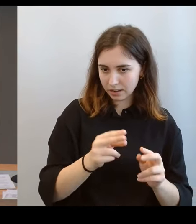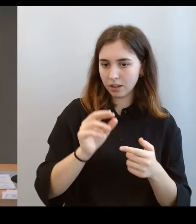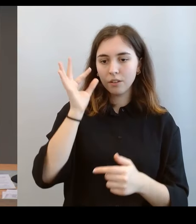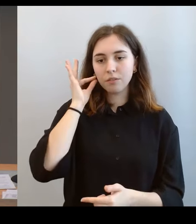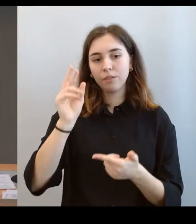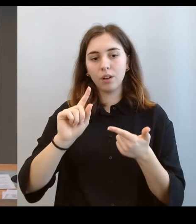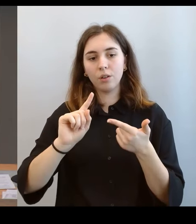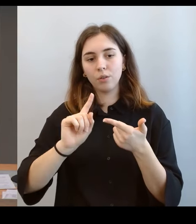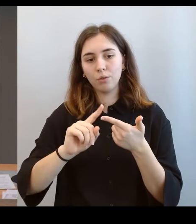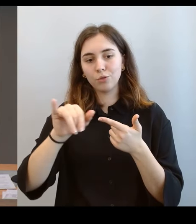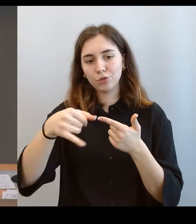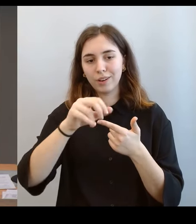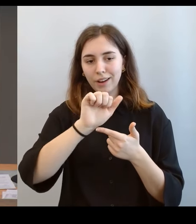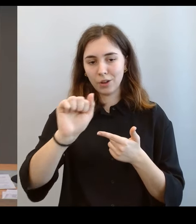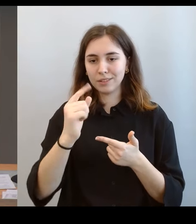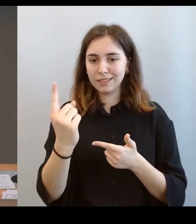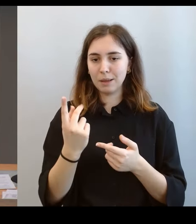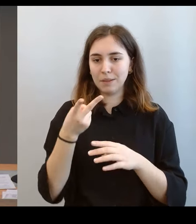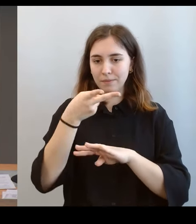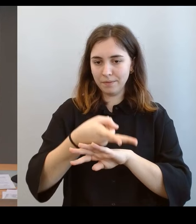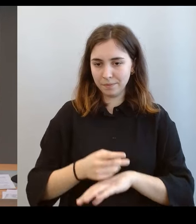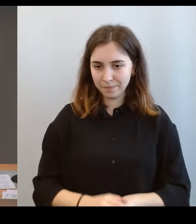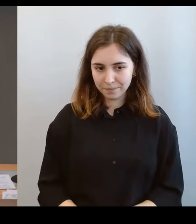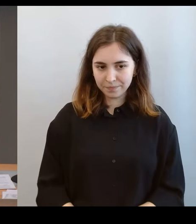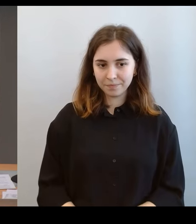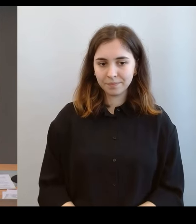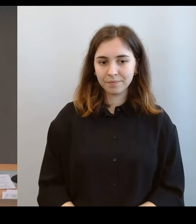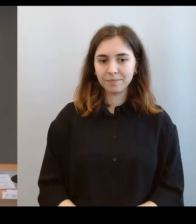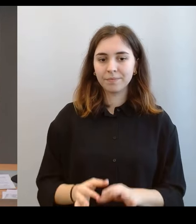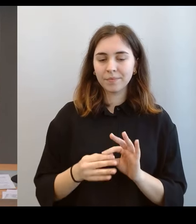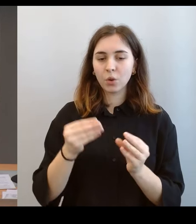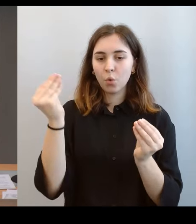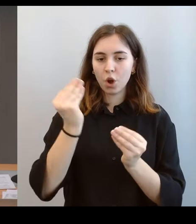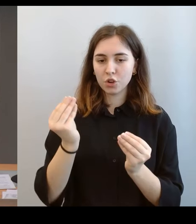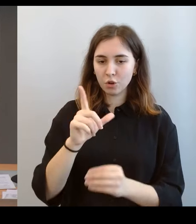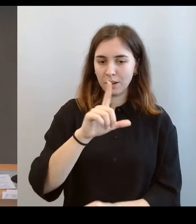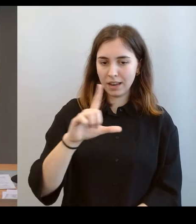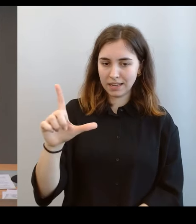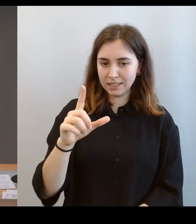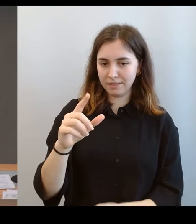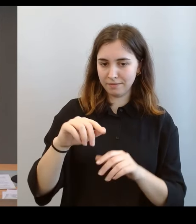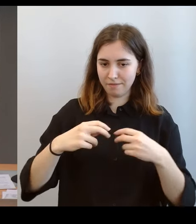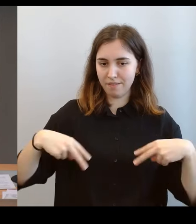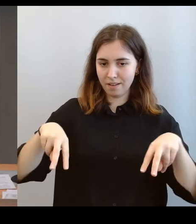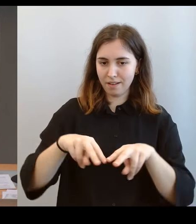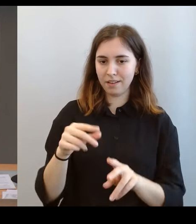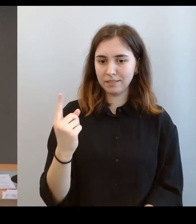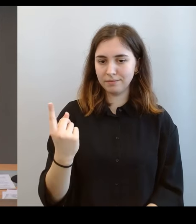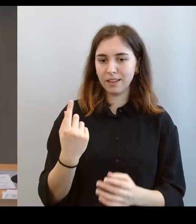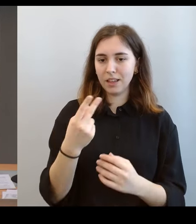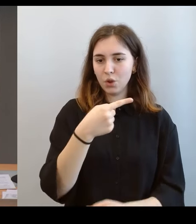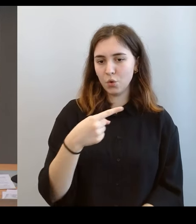Kuratorium des Lette Vereins Herrn Abgeordneten Gunnar Lindemann als Mitglied und Herrn Abgeordneten Tommy Tabor als stellvertretendes Mitglied,